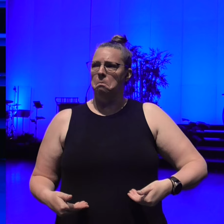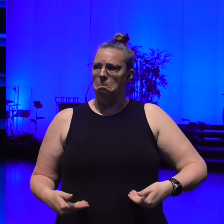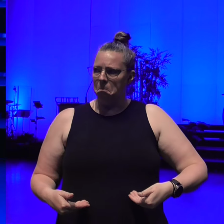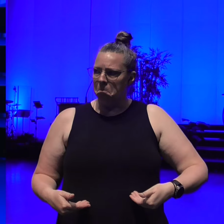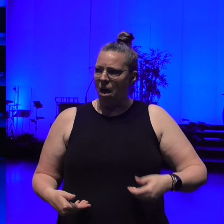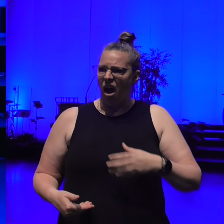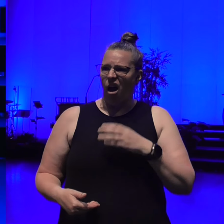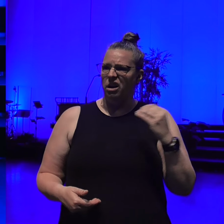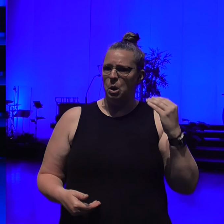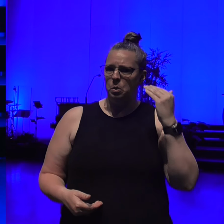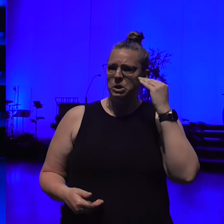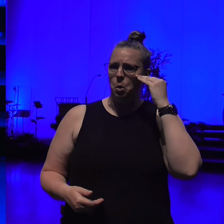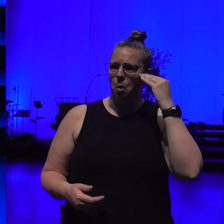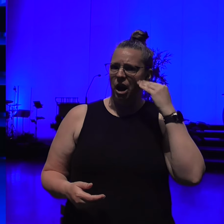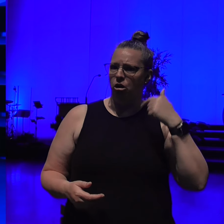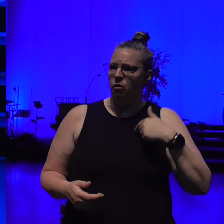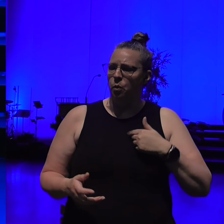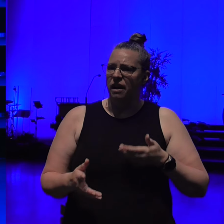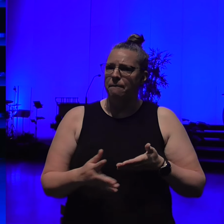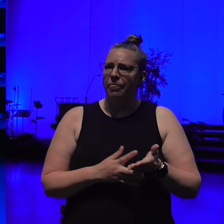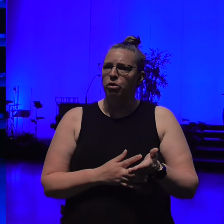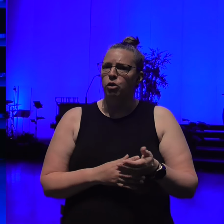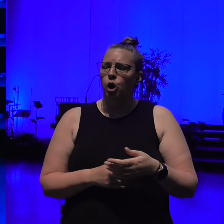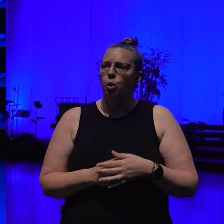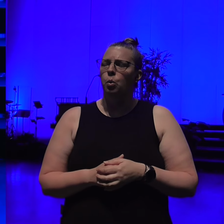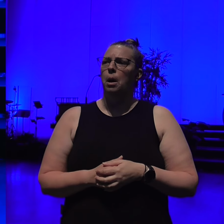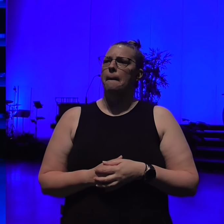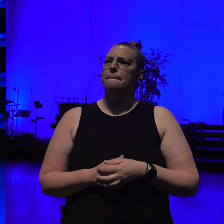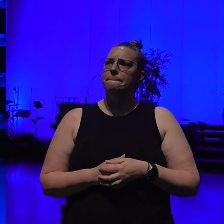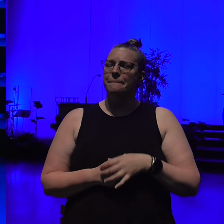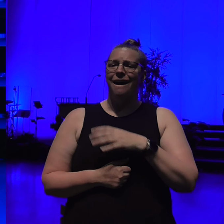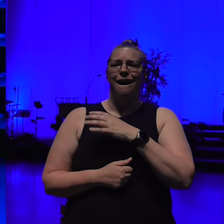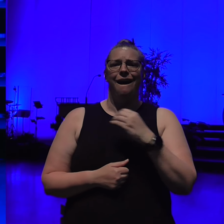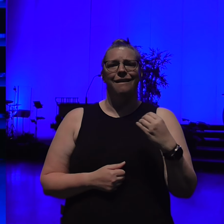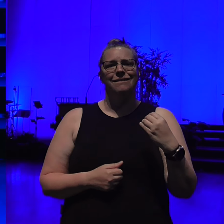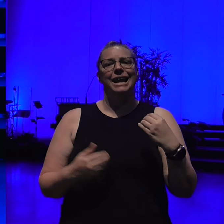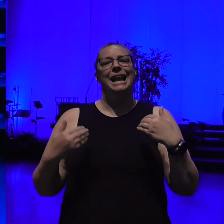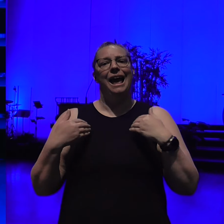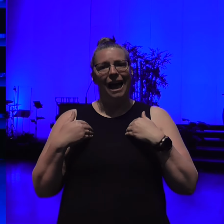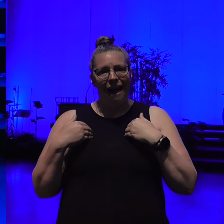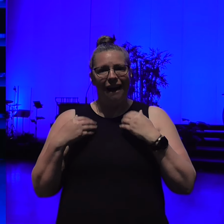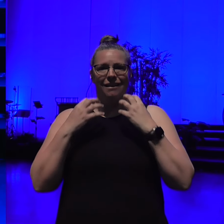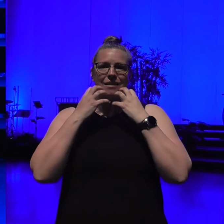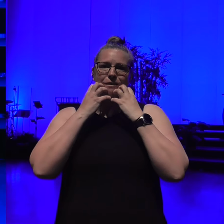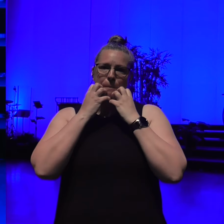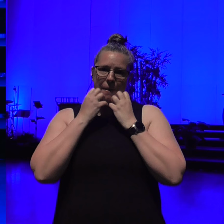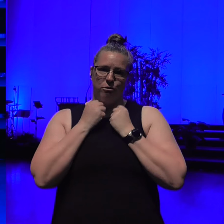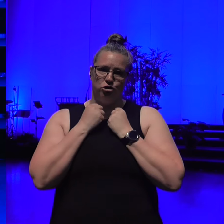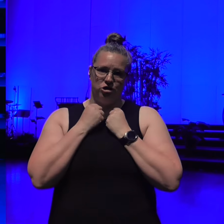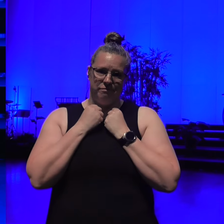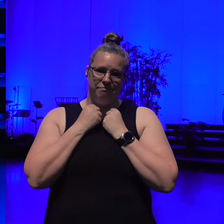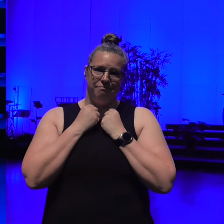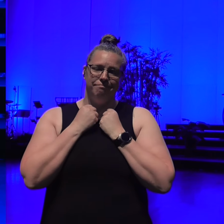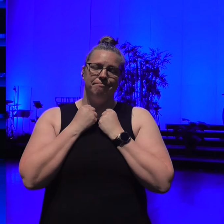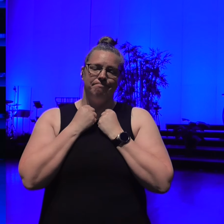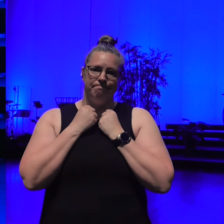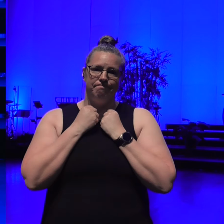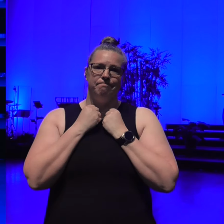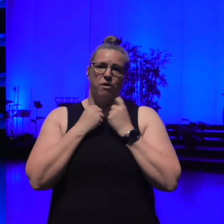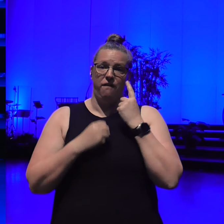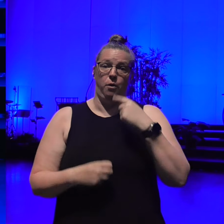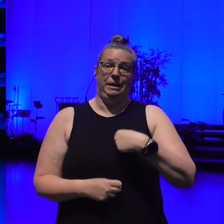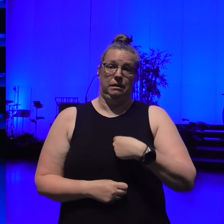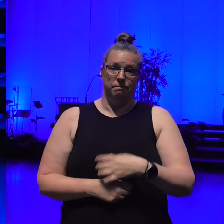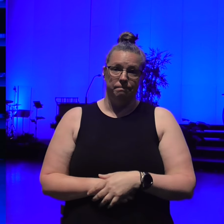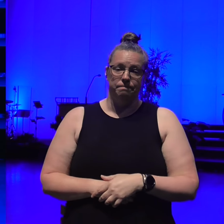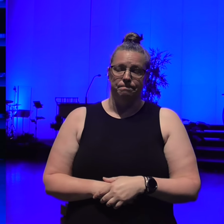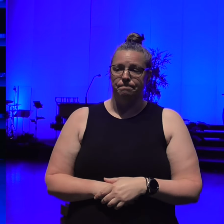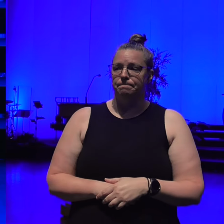consciente de lo que he pasado y tenía compasión Tenía compasión por mí y